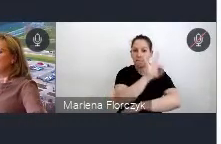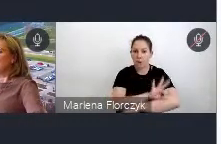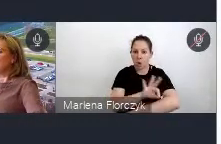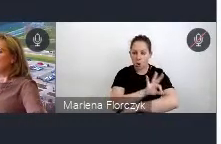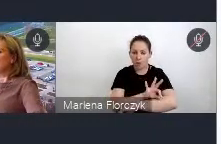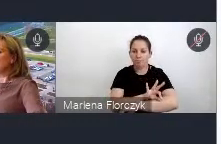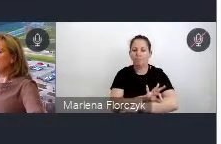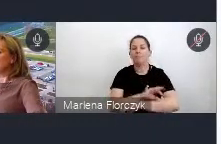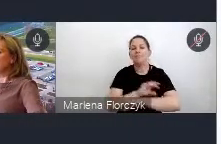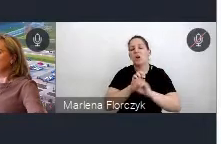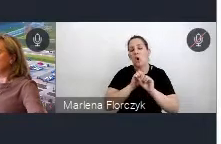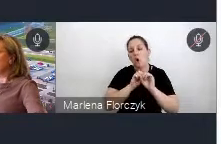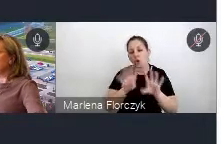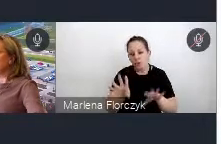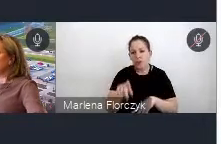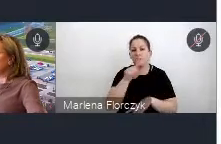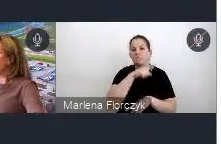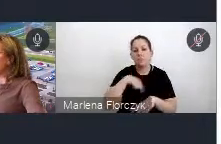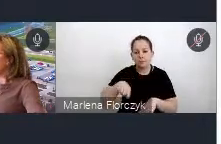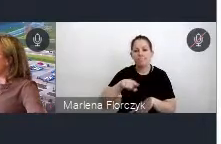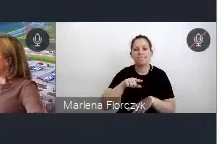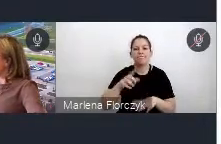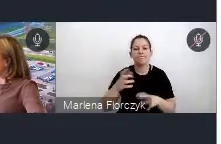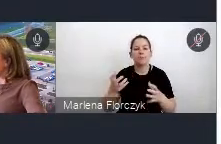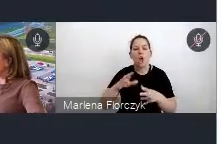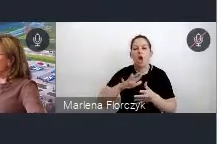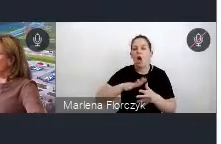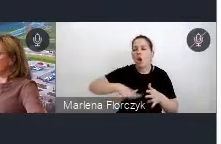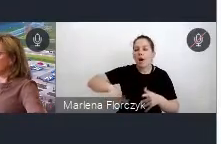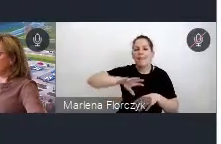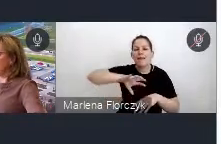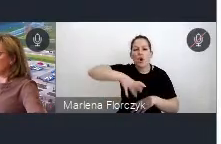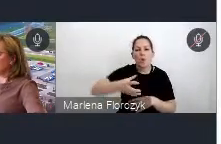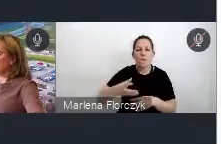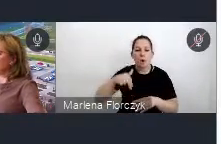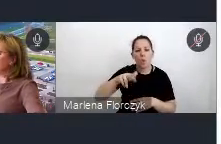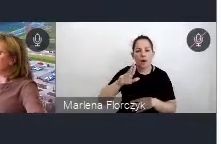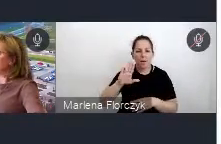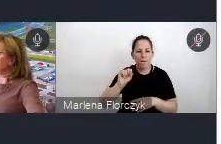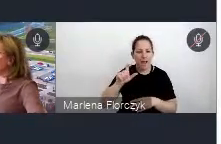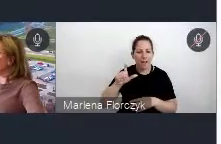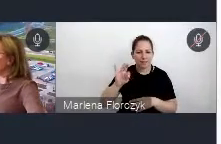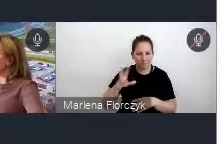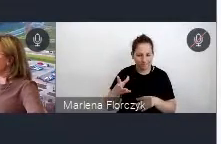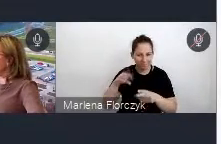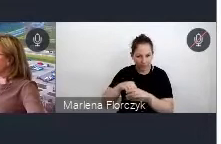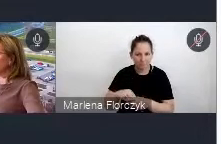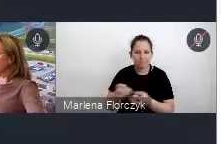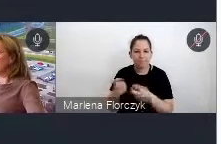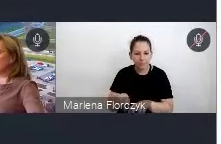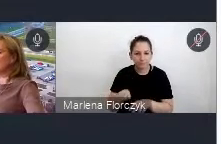oczywiście powołaliśmy taką lokalną grupę URBACT-u, składającą się z prawie 40 osób.